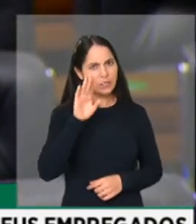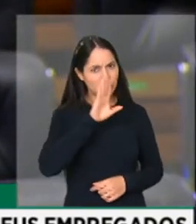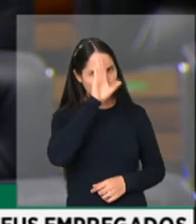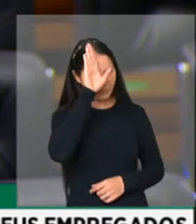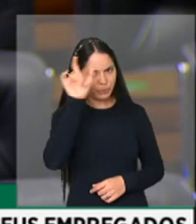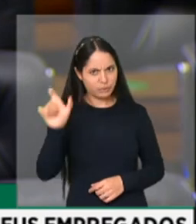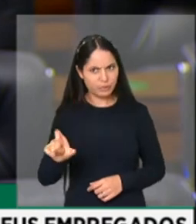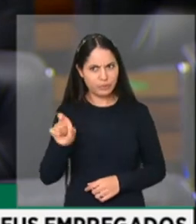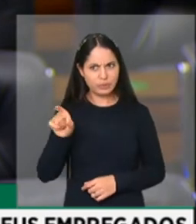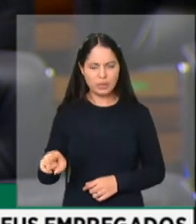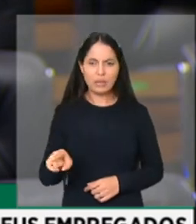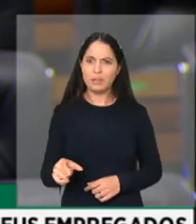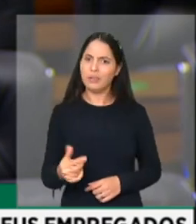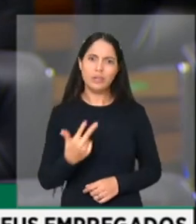NÃO DEVIA TER CANCELADO A